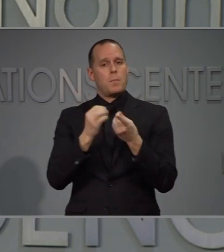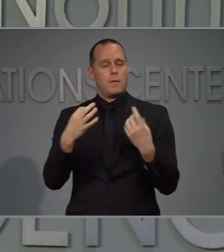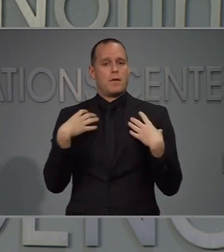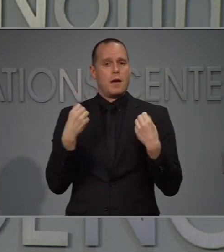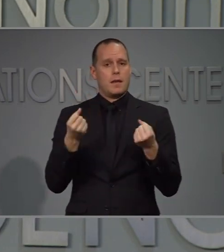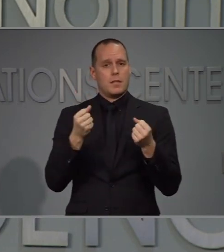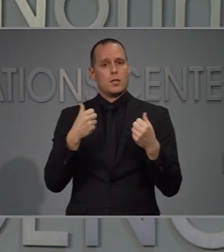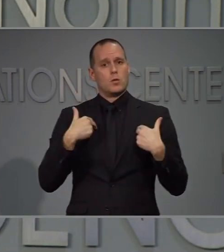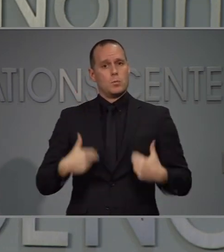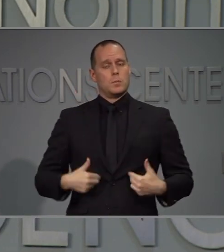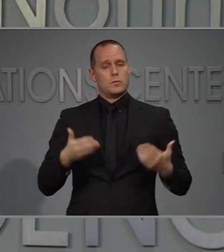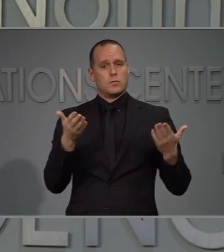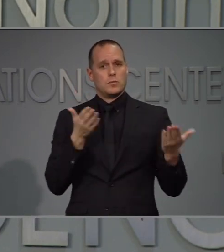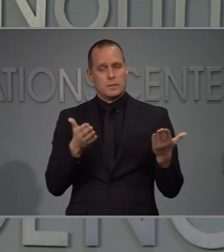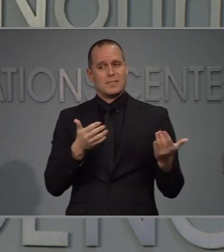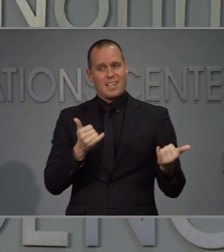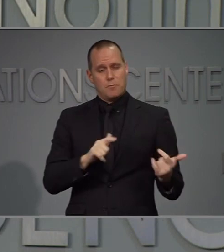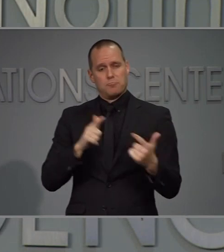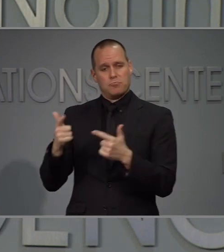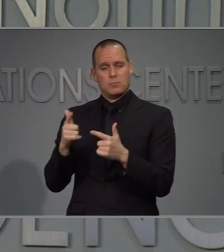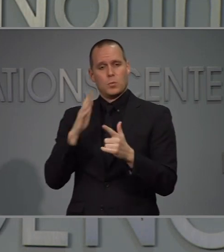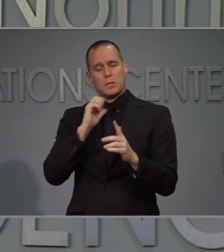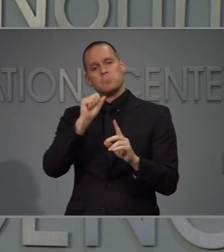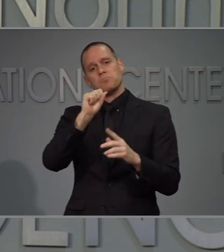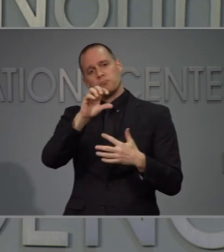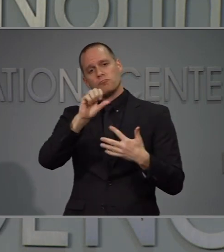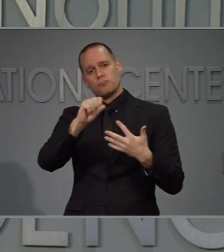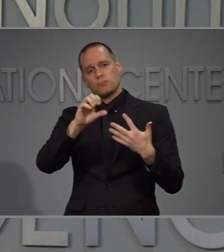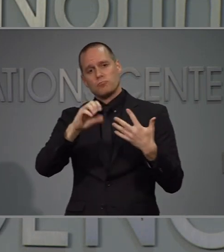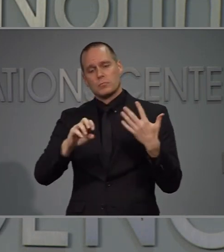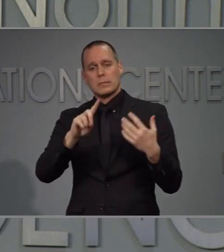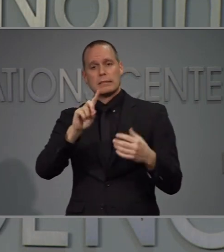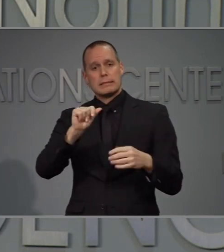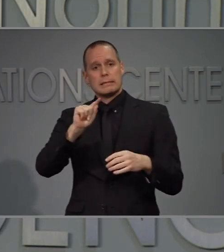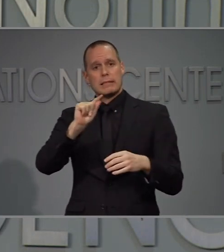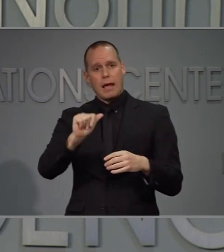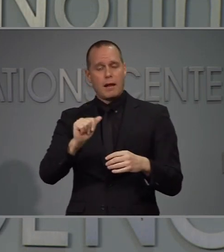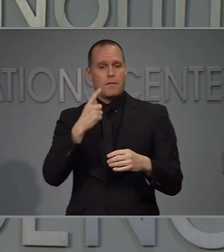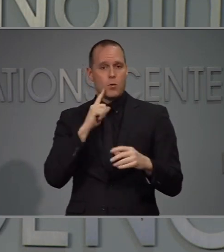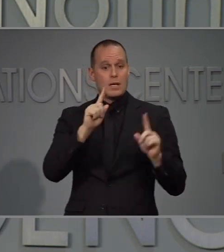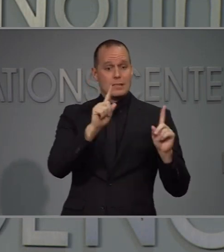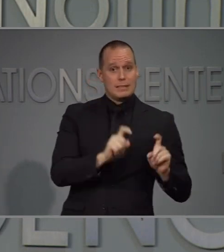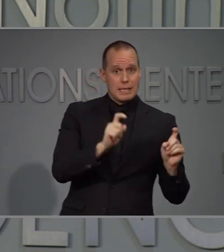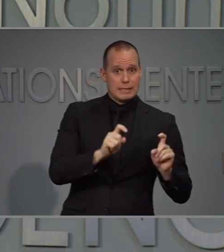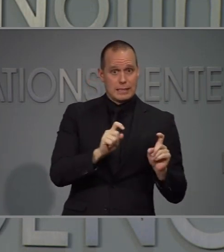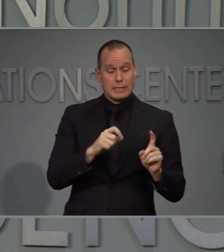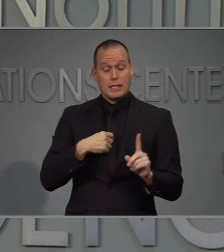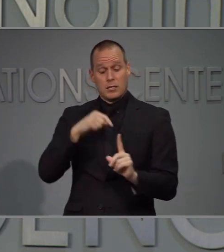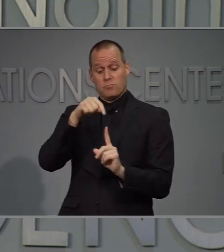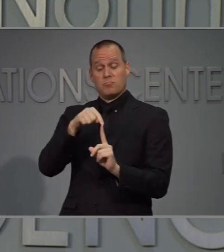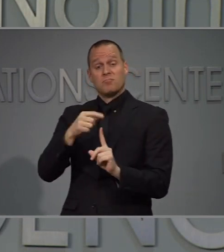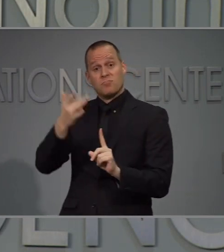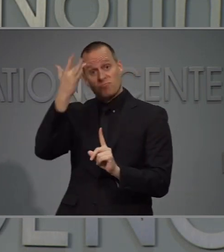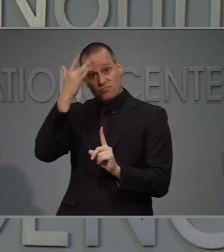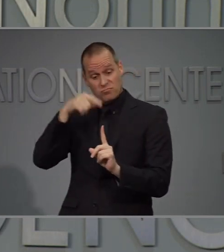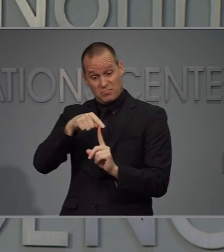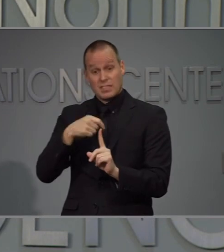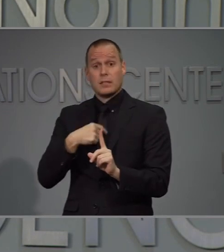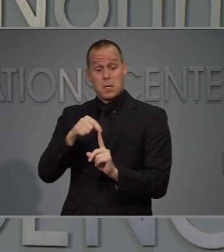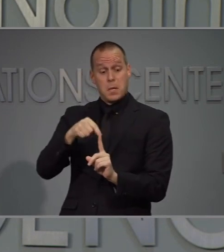Salud y servicios humanos. Para aquí ya nos de Al algunos